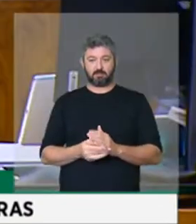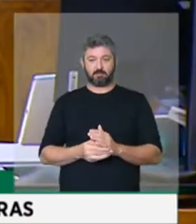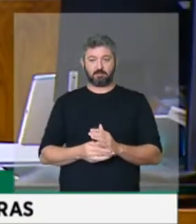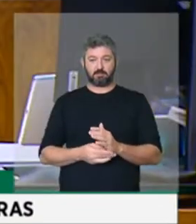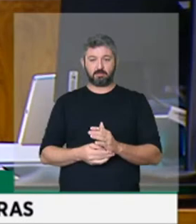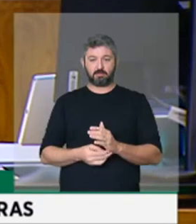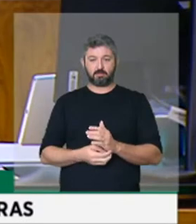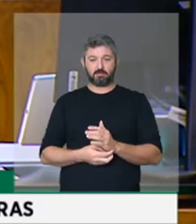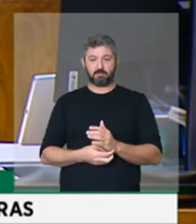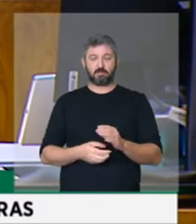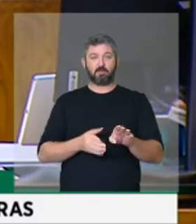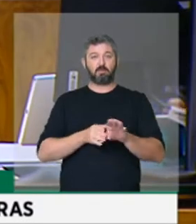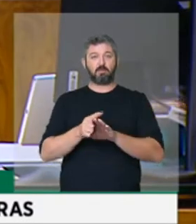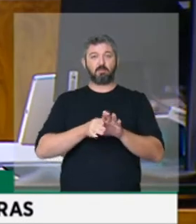EXATAMENTE FAZENDO O O